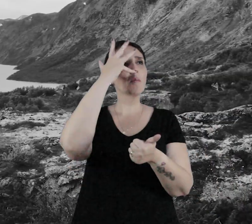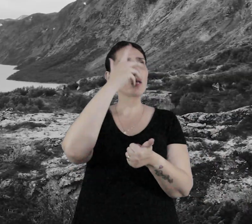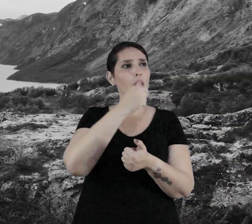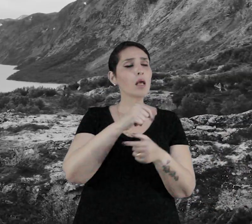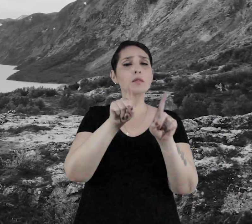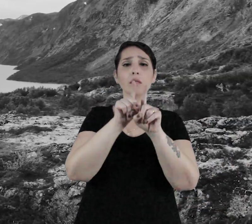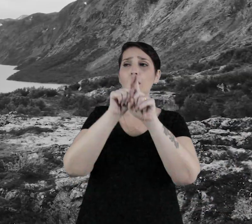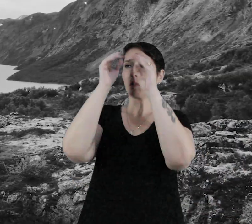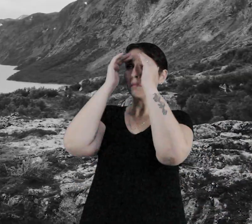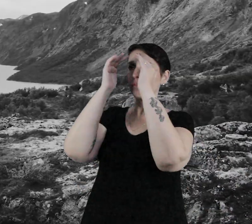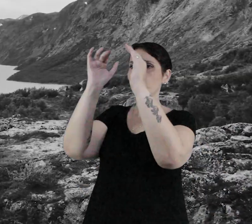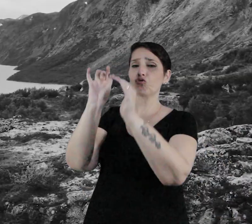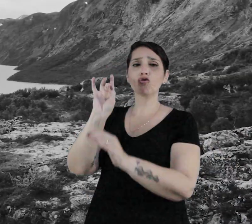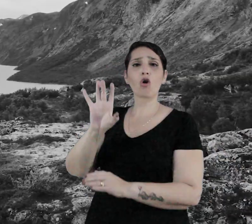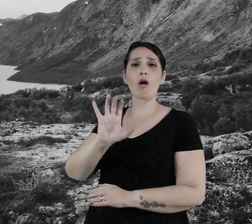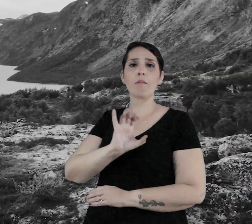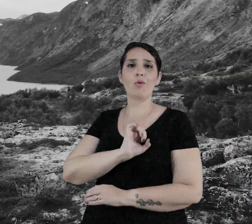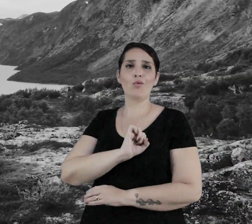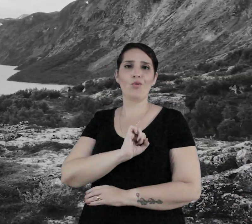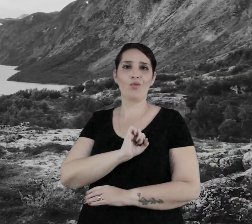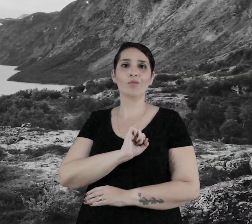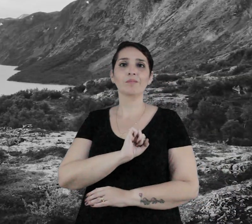e obedecemos apenas o amor.